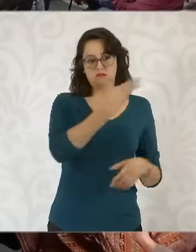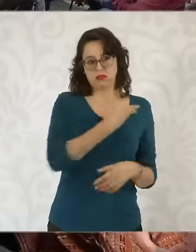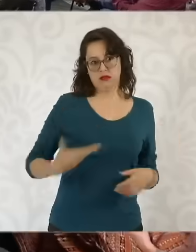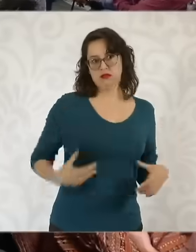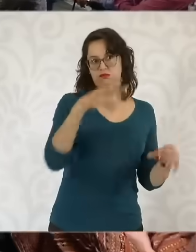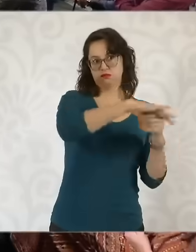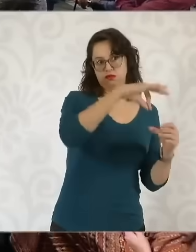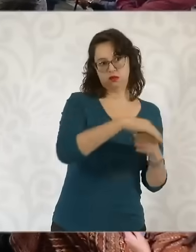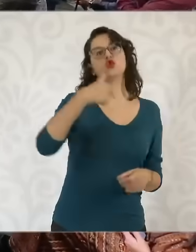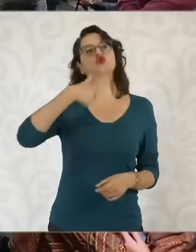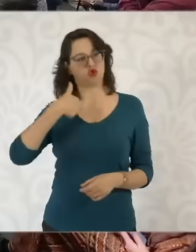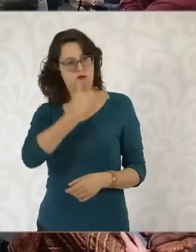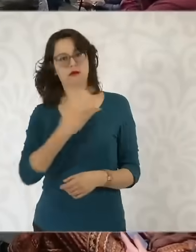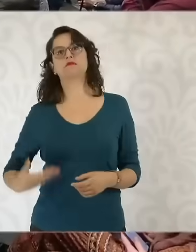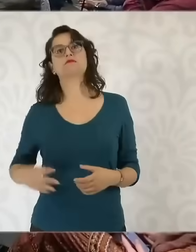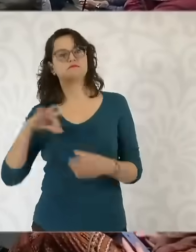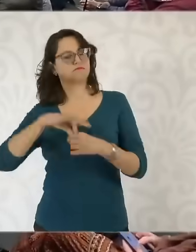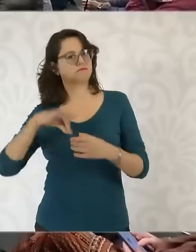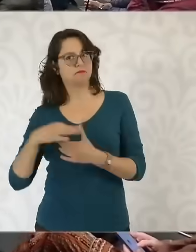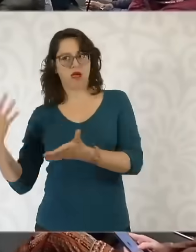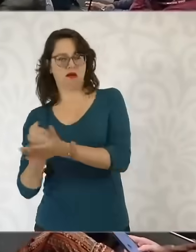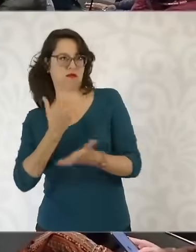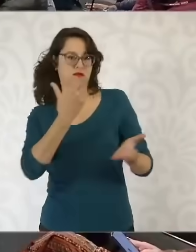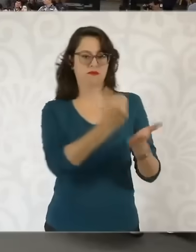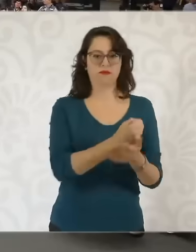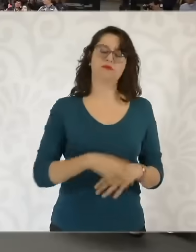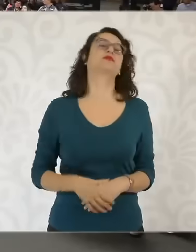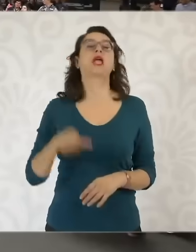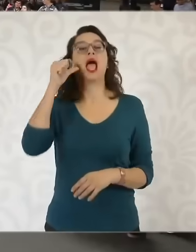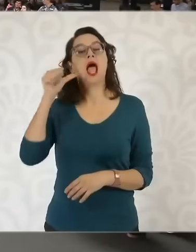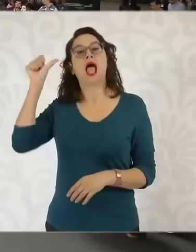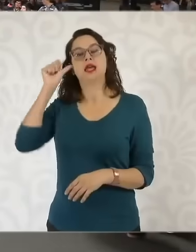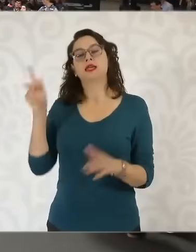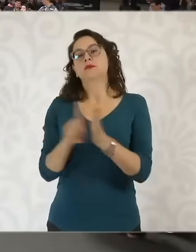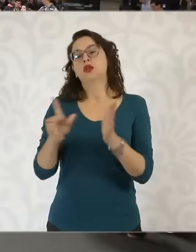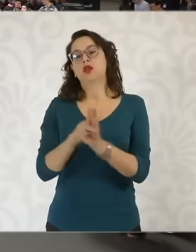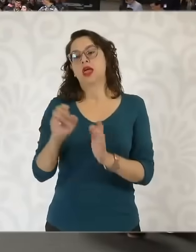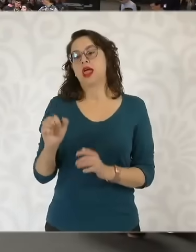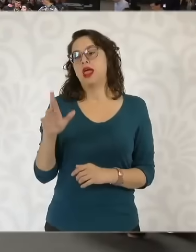justamente ayer el Heraldo de México publica una encuesta donde el 60 68% ve muy bien la forma en